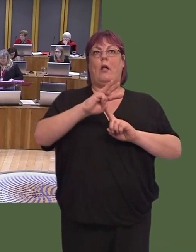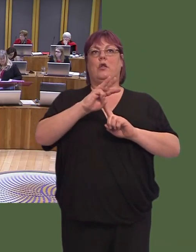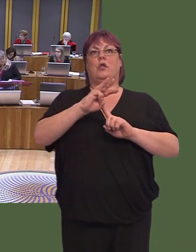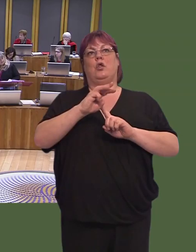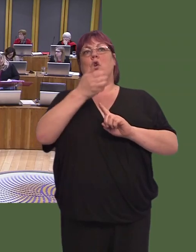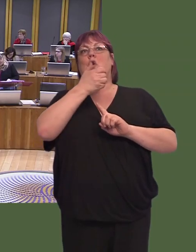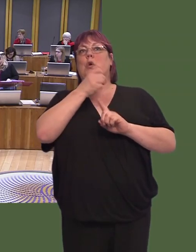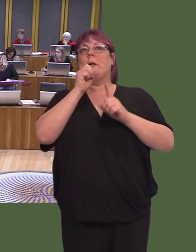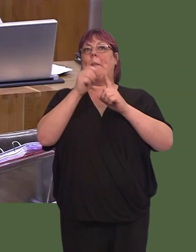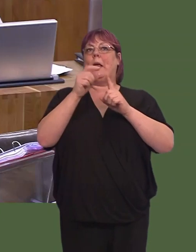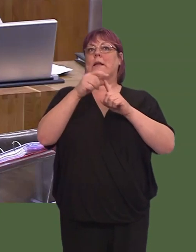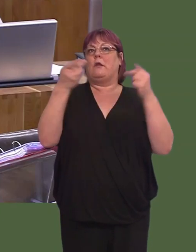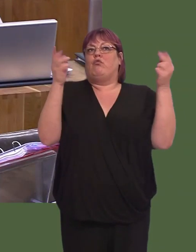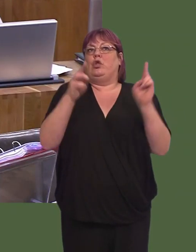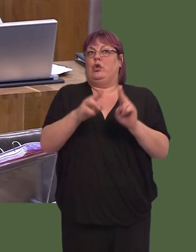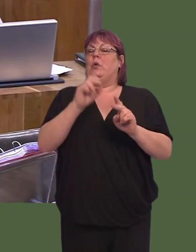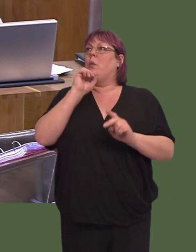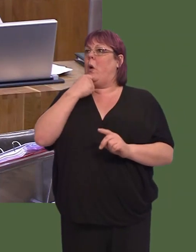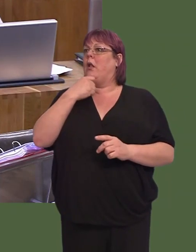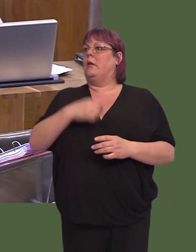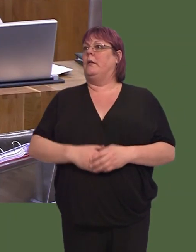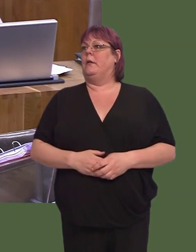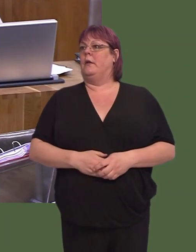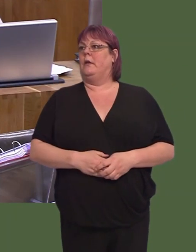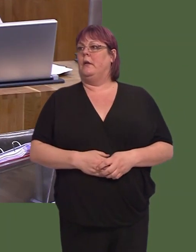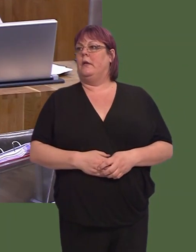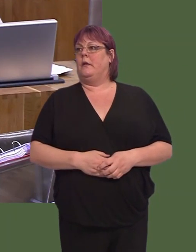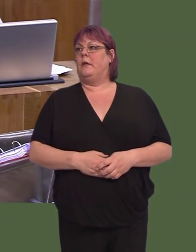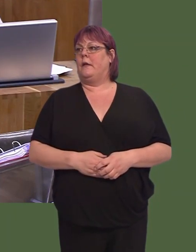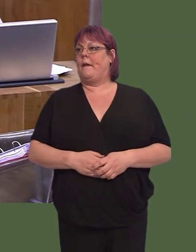Julie James AM: Yes, indeed, I very much welcome Anglesey's bid for Anglesey to become Wales's